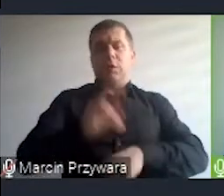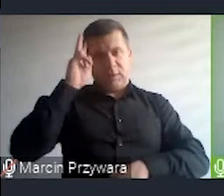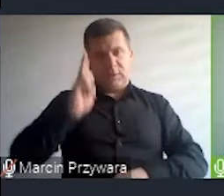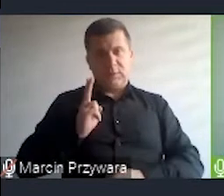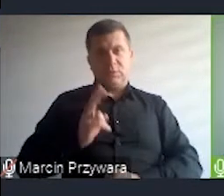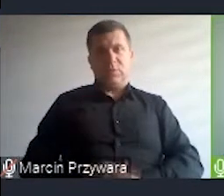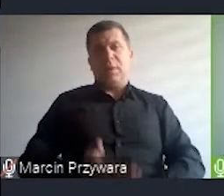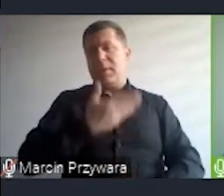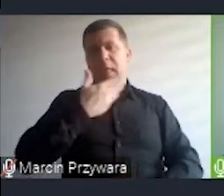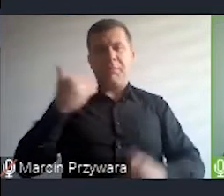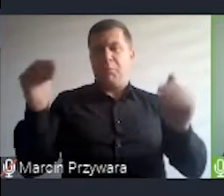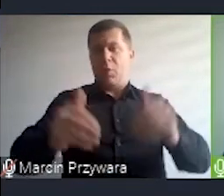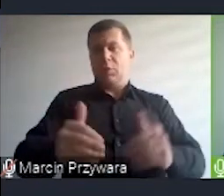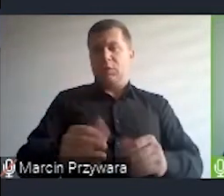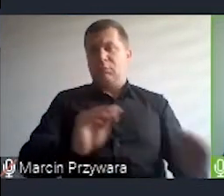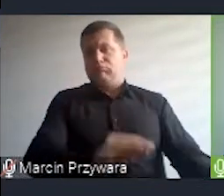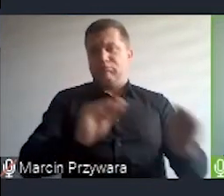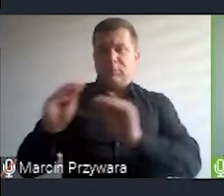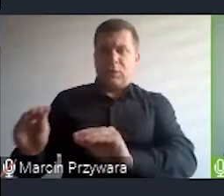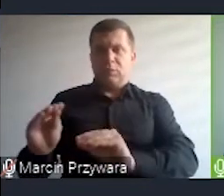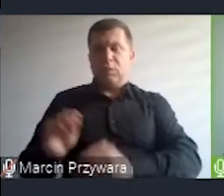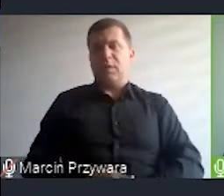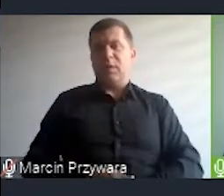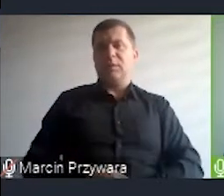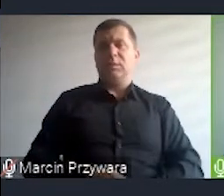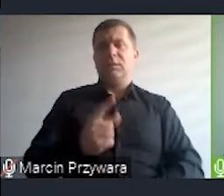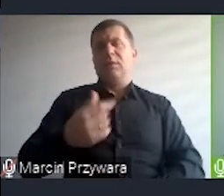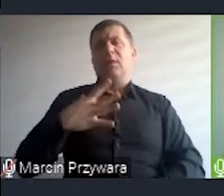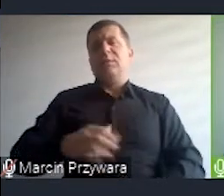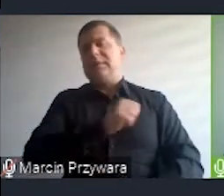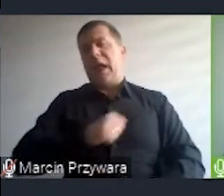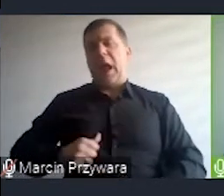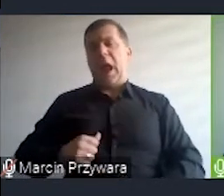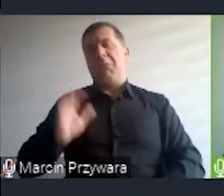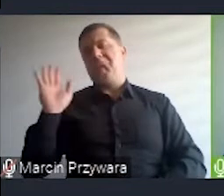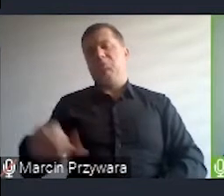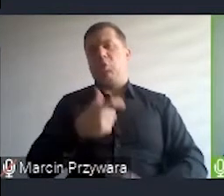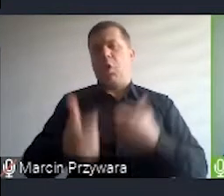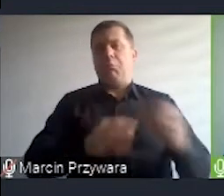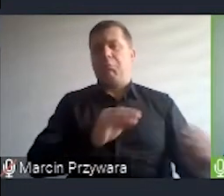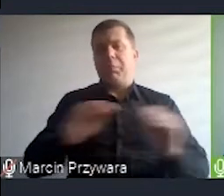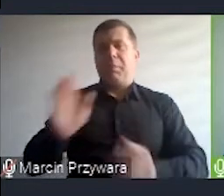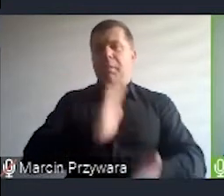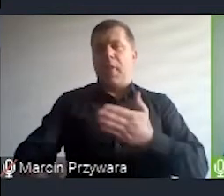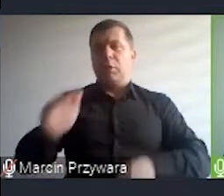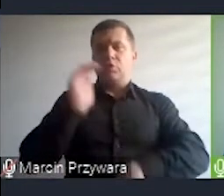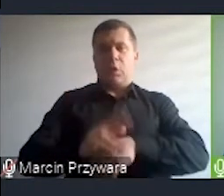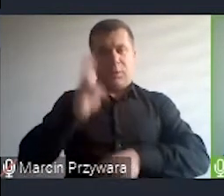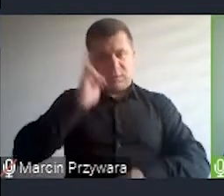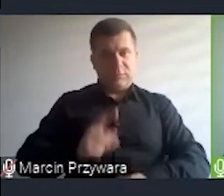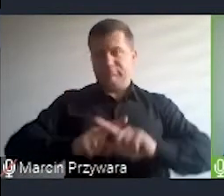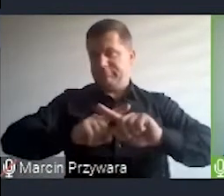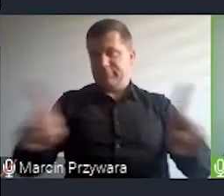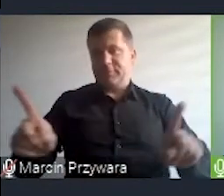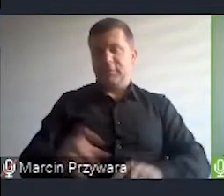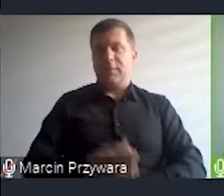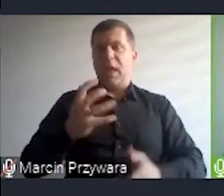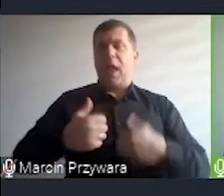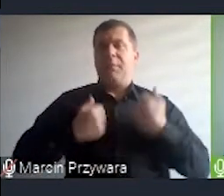Nie ma możliwości przesuwania samowolnie bez zgody instytucji pieniędzy na środki trwałe, po to żeby je zwiększyć.